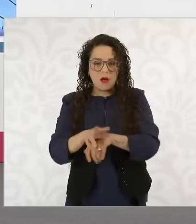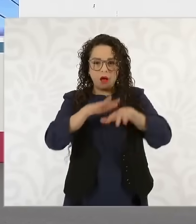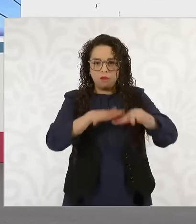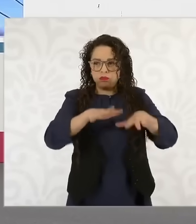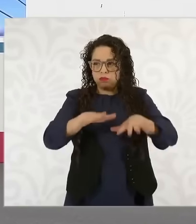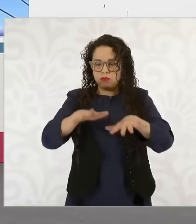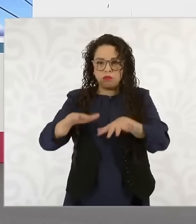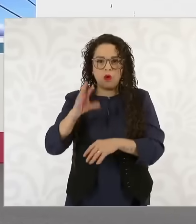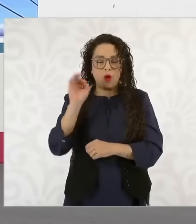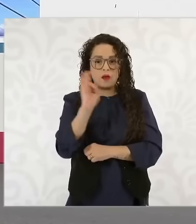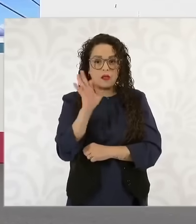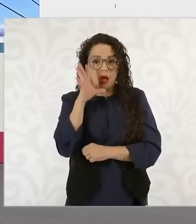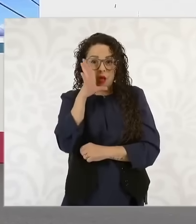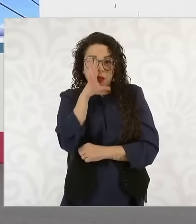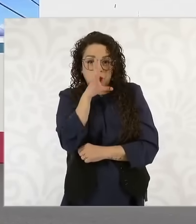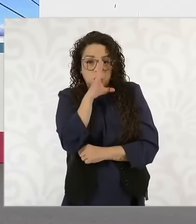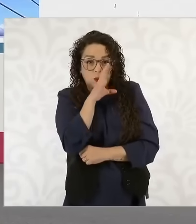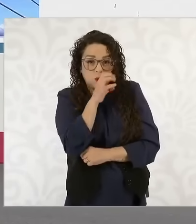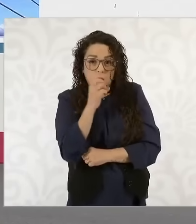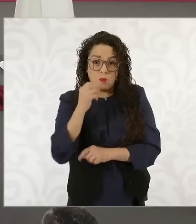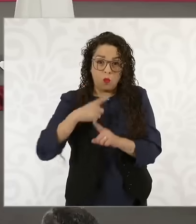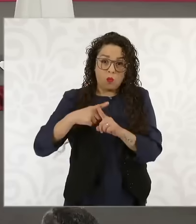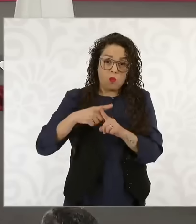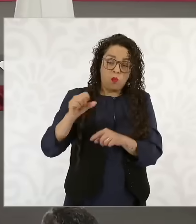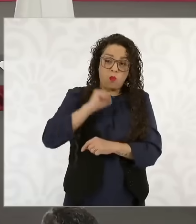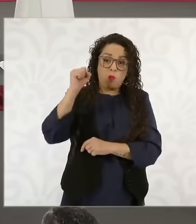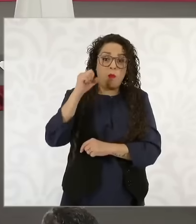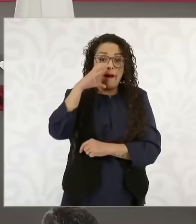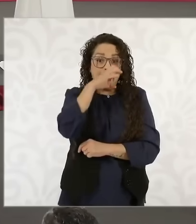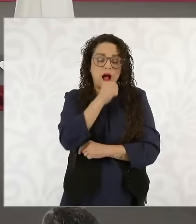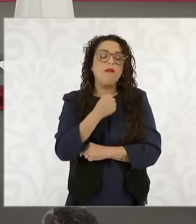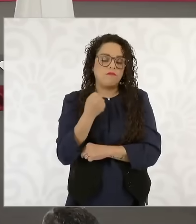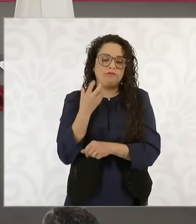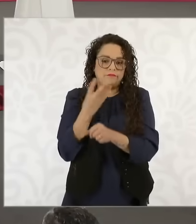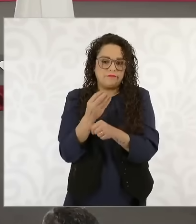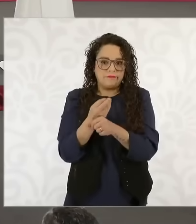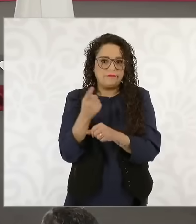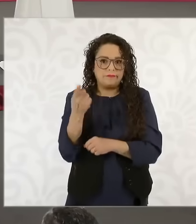sobrecalentamiento de la línea por temperatura. Adelante, por favor. Y por último, en CFE